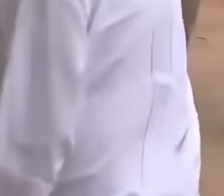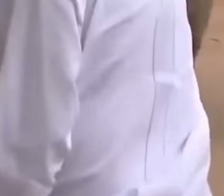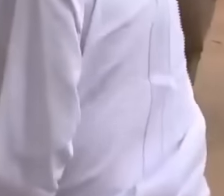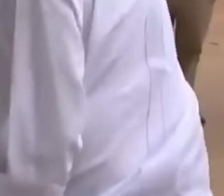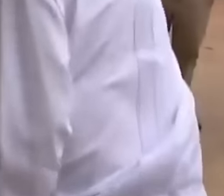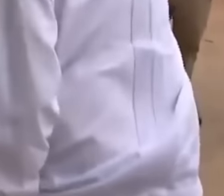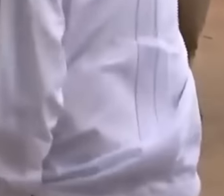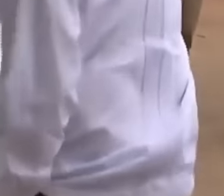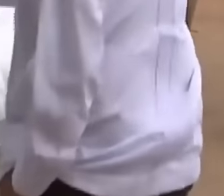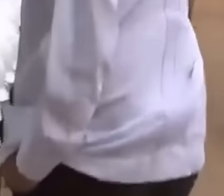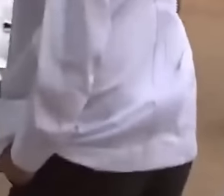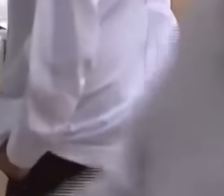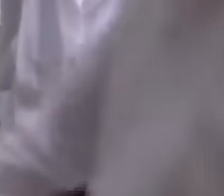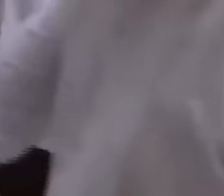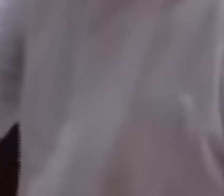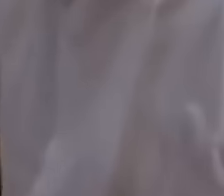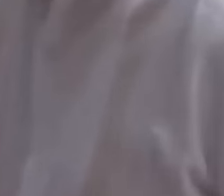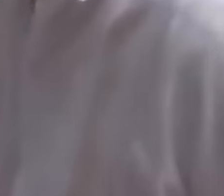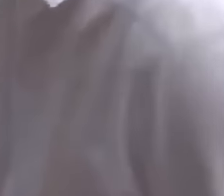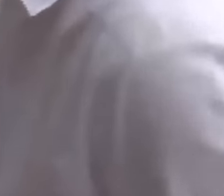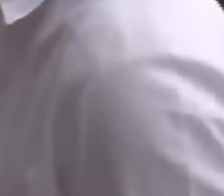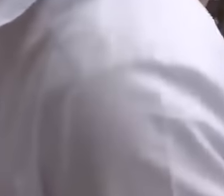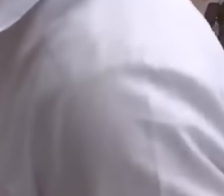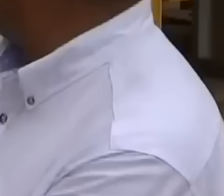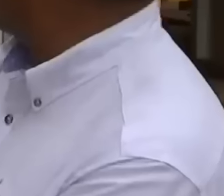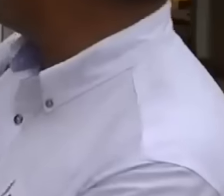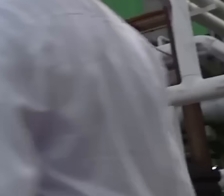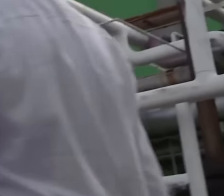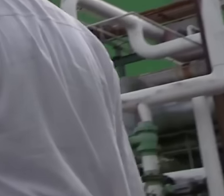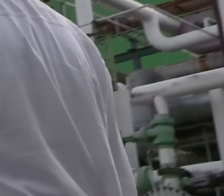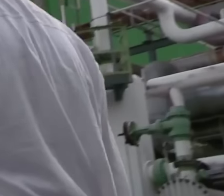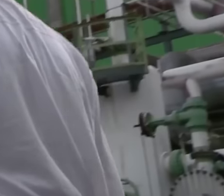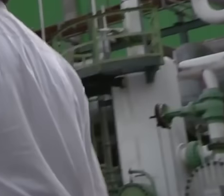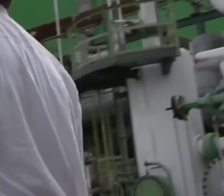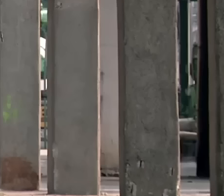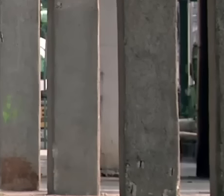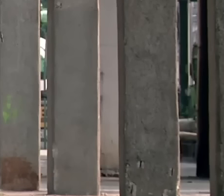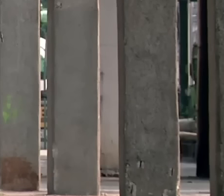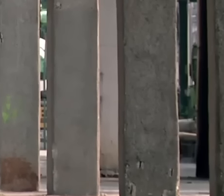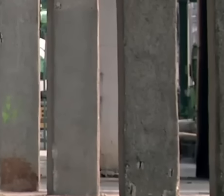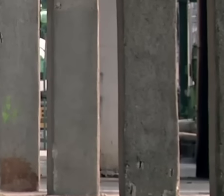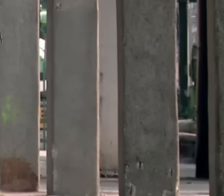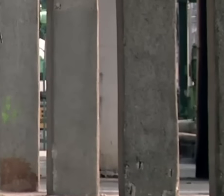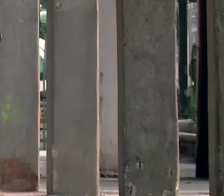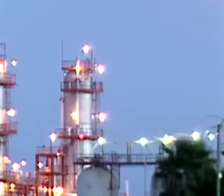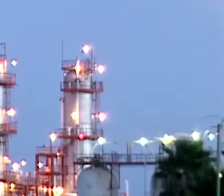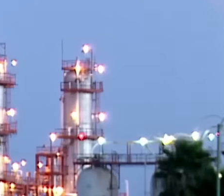una misión sagrada, recuperar lo que es nuestro. Contra viento y marea, levantó refinerías, compró